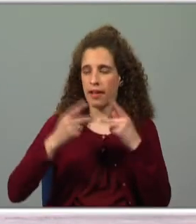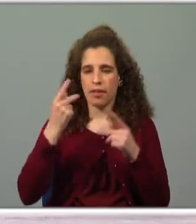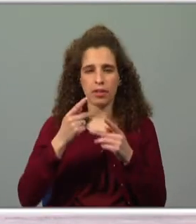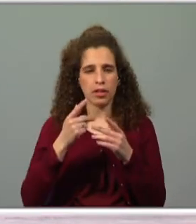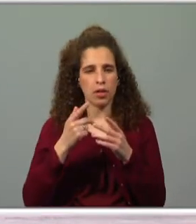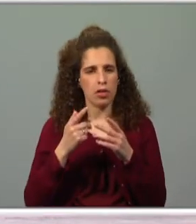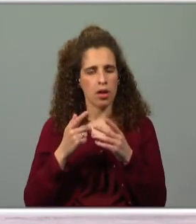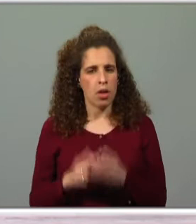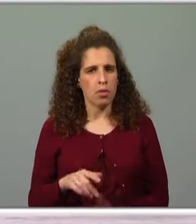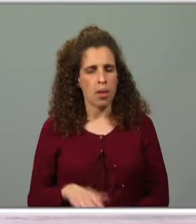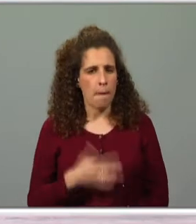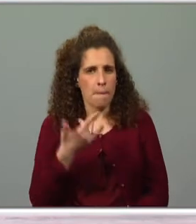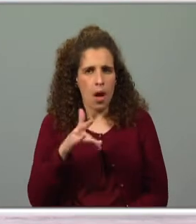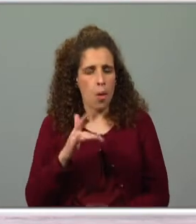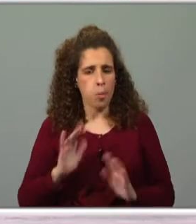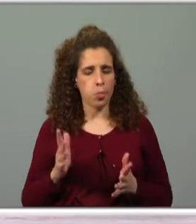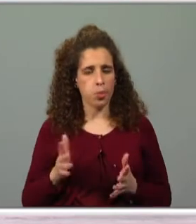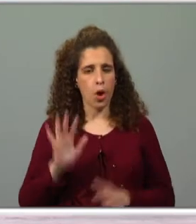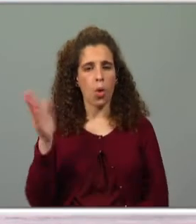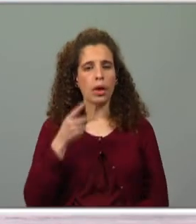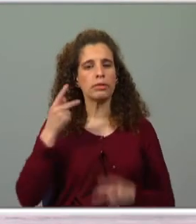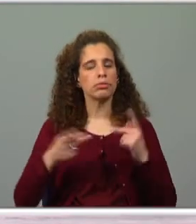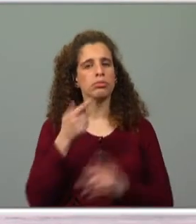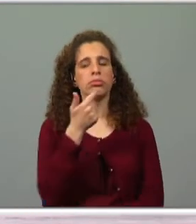necessariamente que ser mal quando nós estamos avaliar estamos a perceber 當我們一定是壞的我們正在評估我們正在意識到